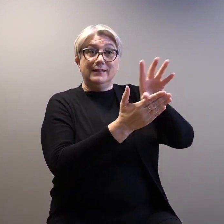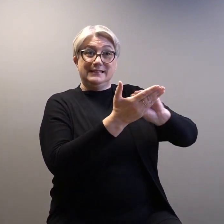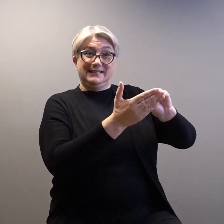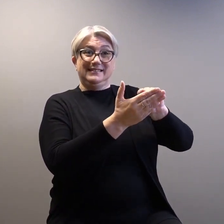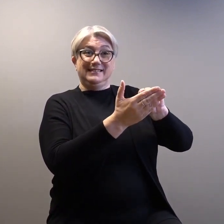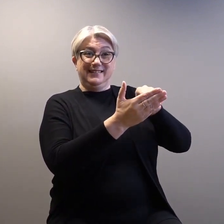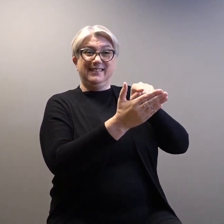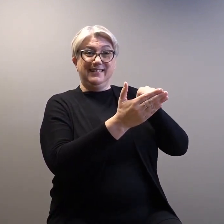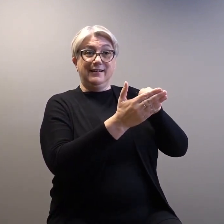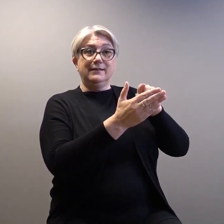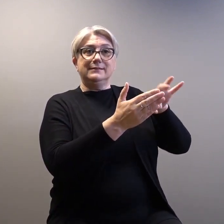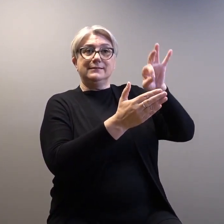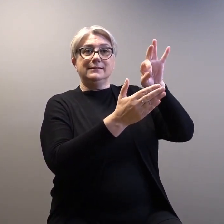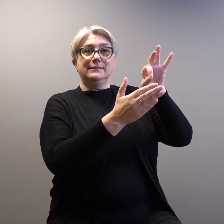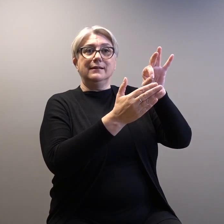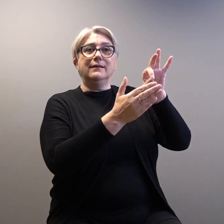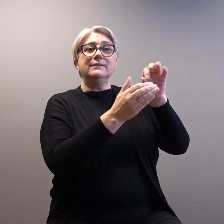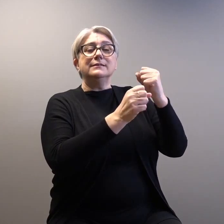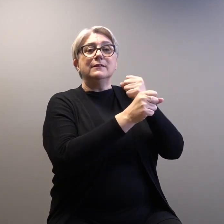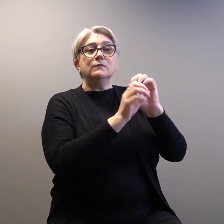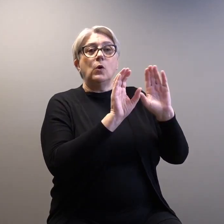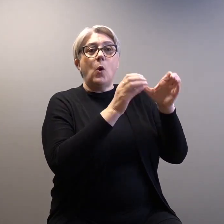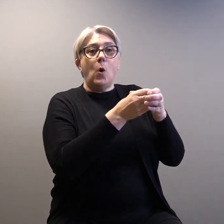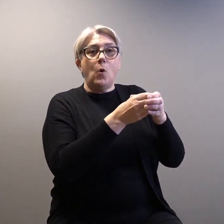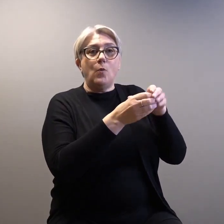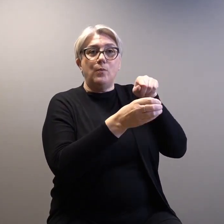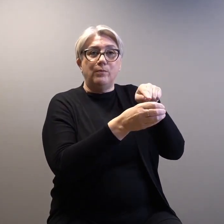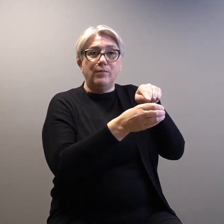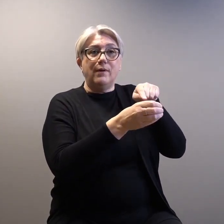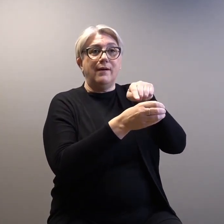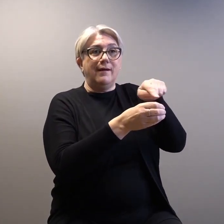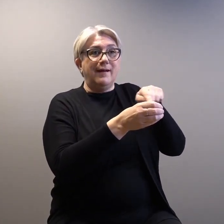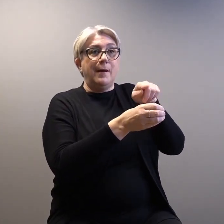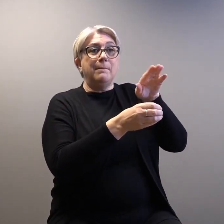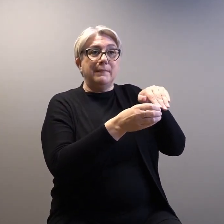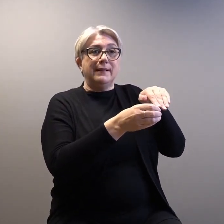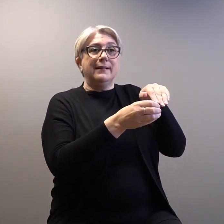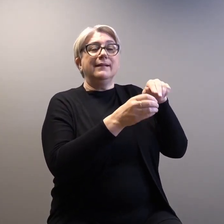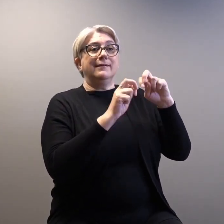meðal annars skýrsla frá sérstökum starfshópi,